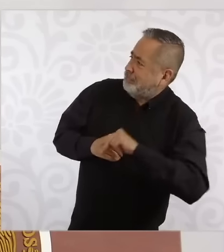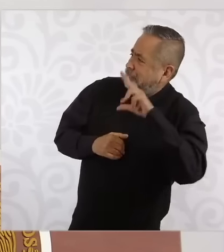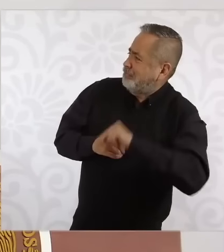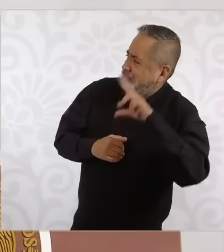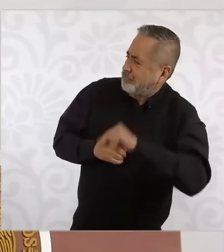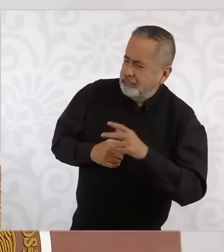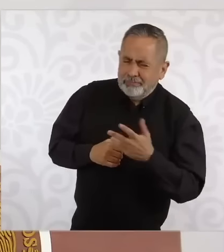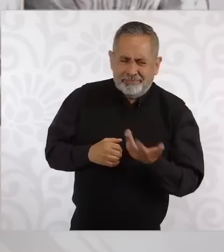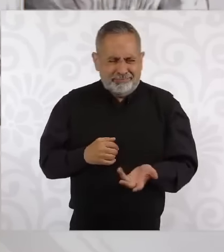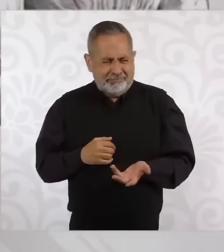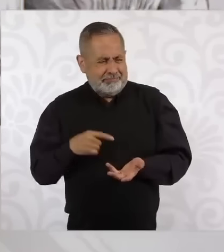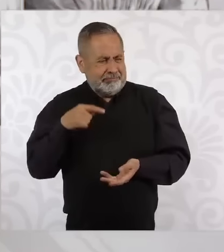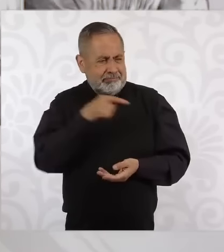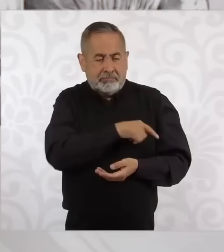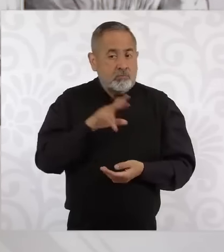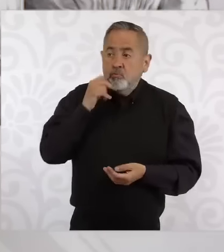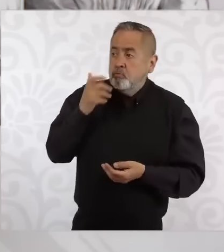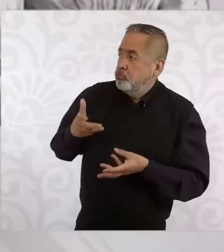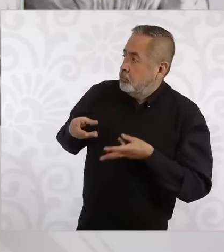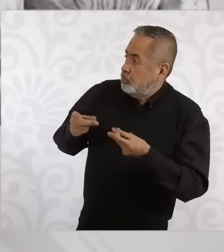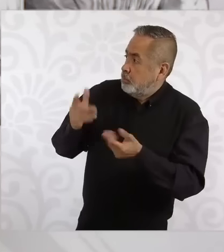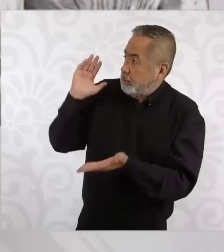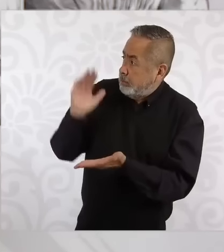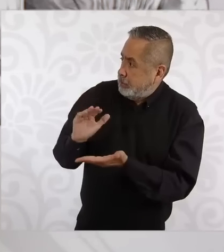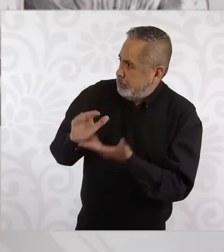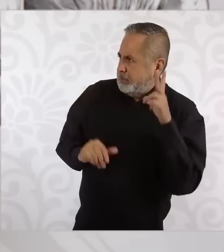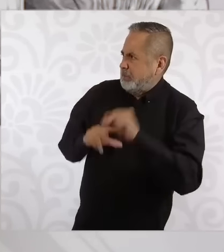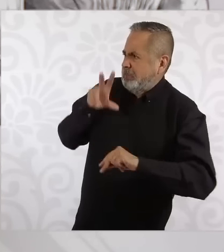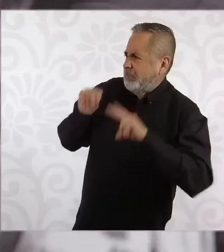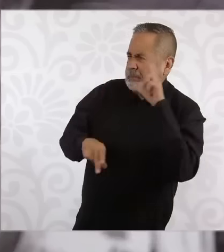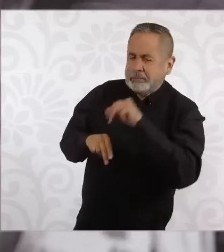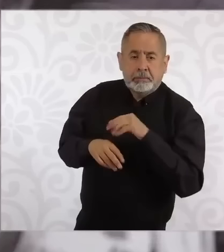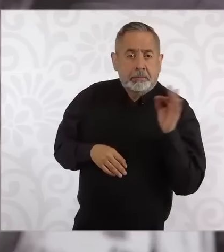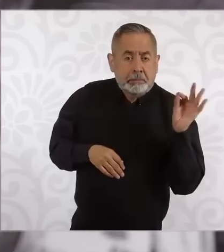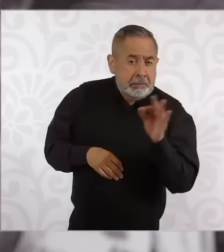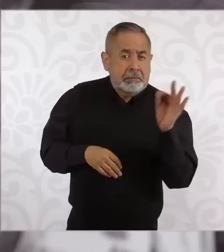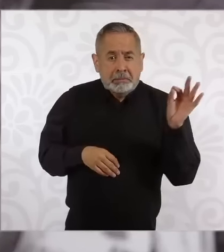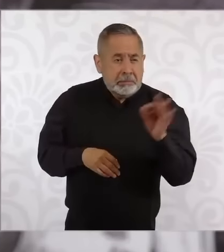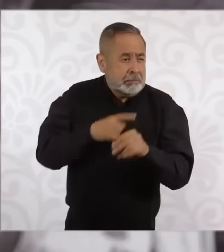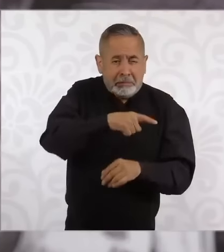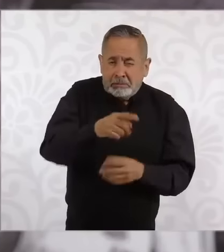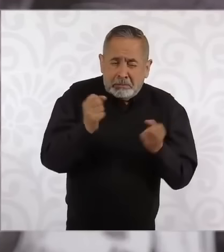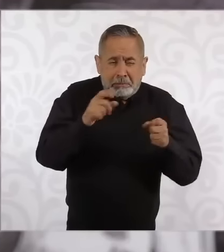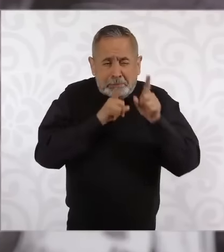el gasto en las elecciones. Por otro lado, a pesar de que en diversas ocasiones las autoridades de la